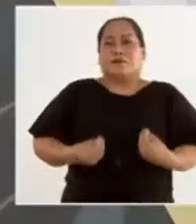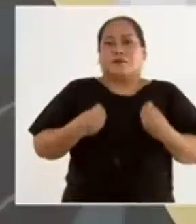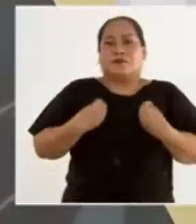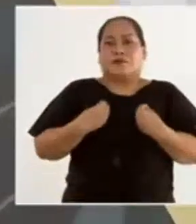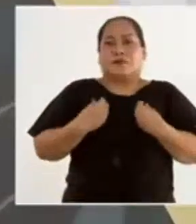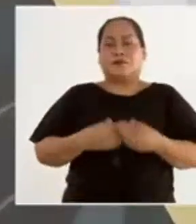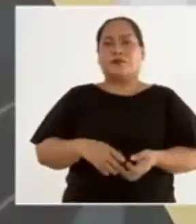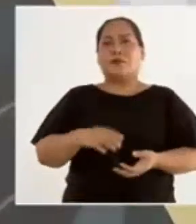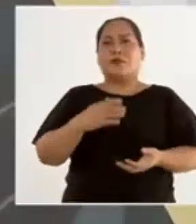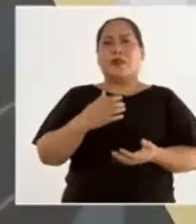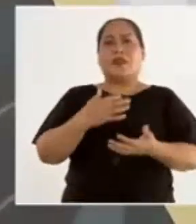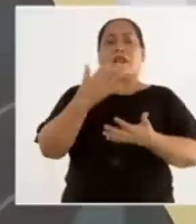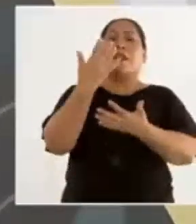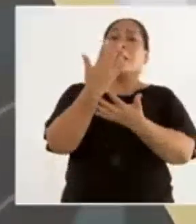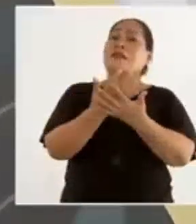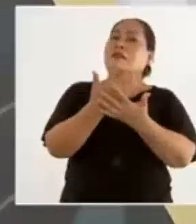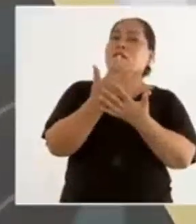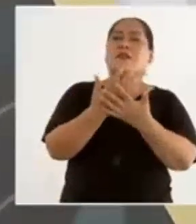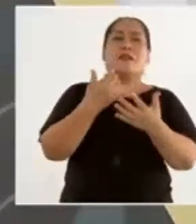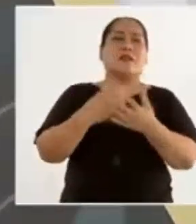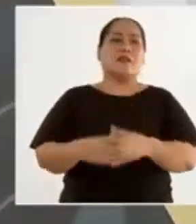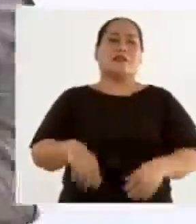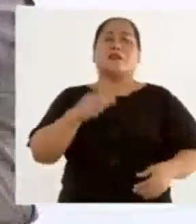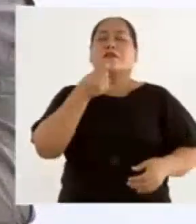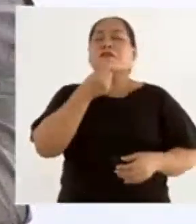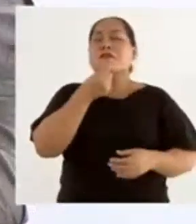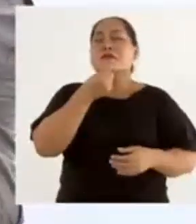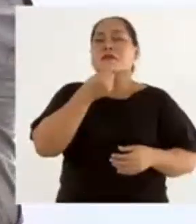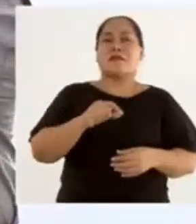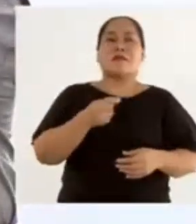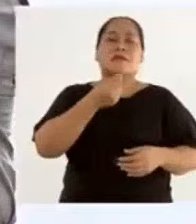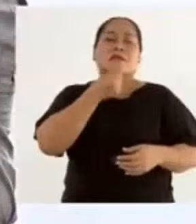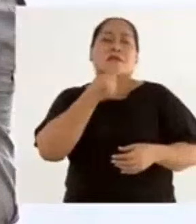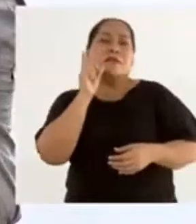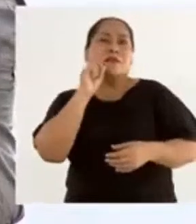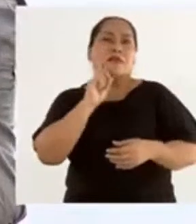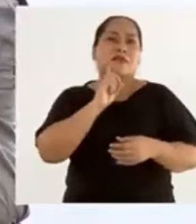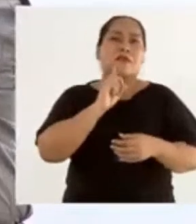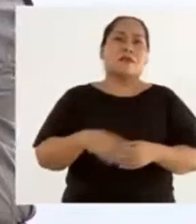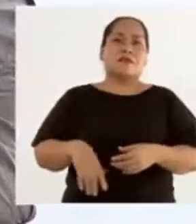de niñas y de niños que hoy encuentran en el sistema público una respuesta digna a su